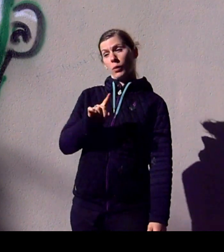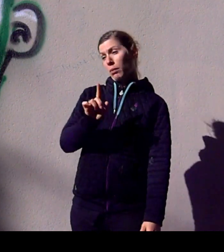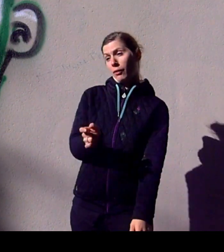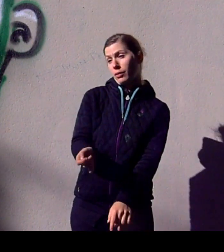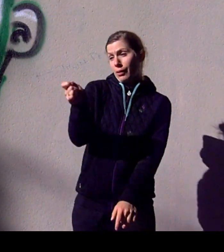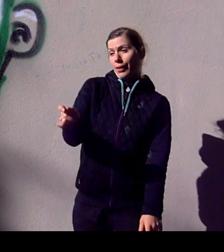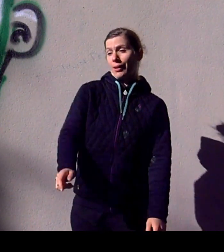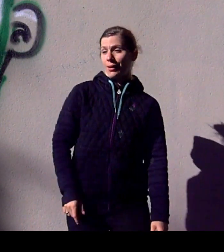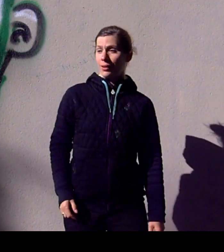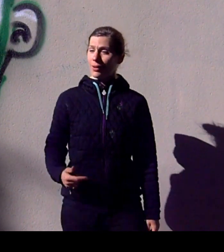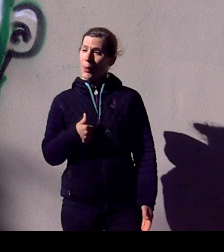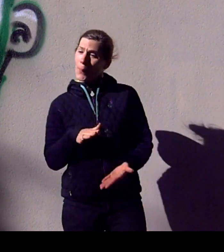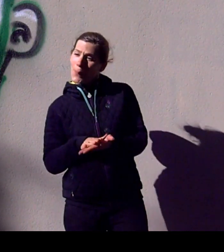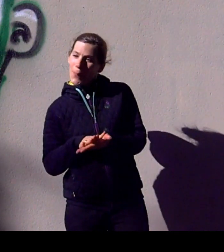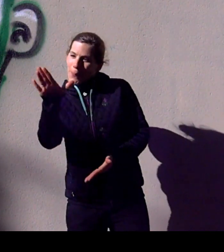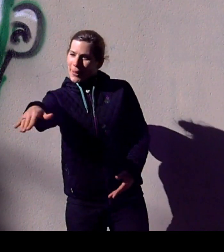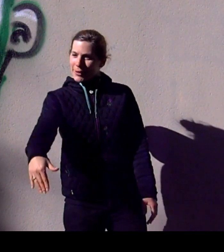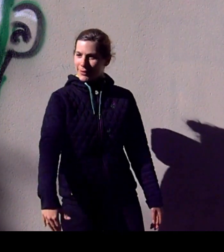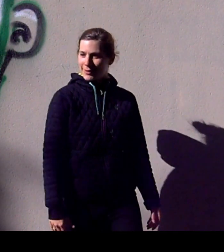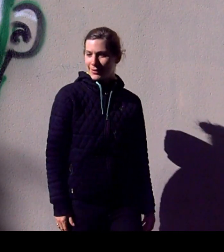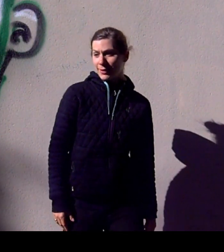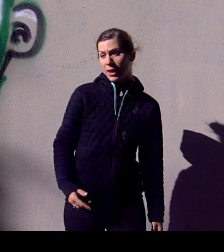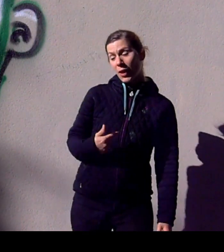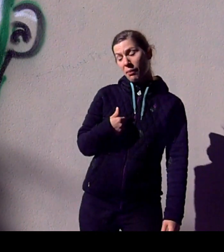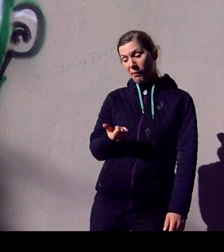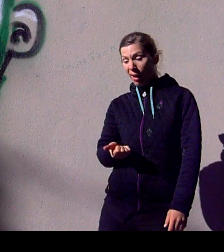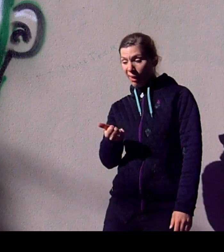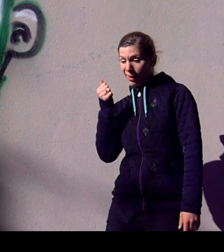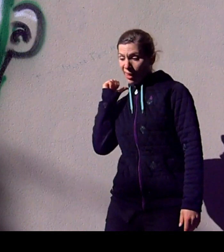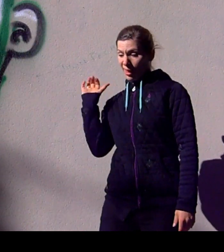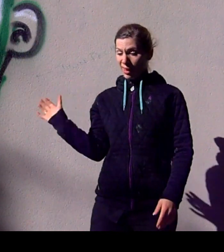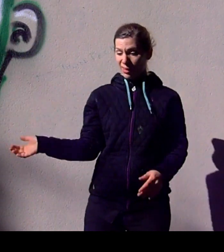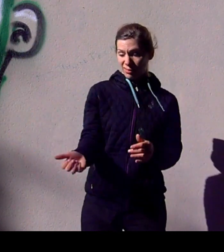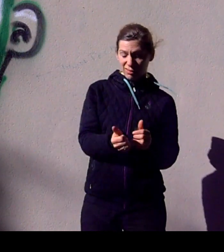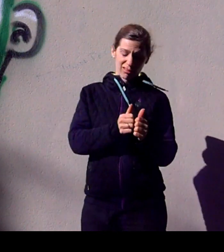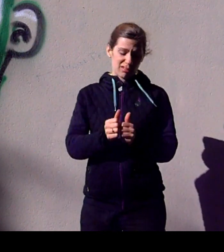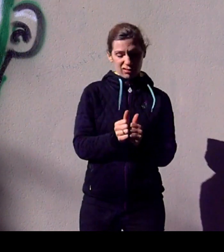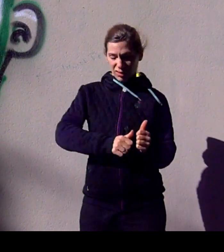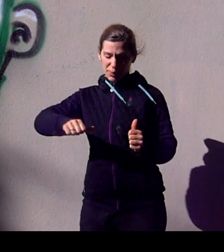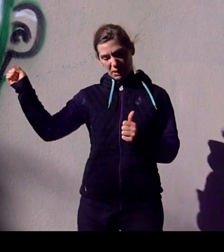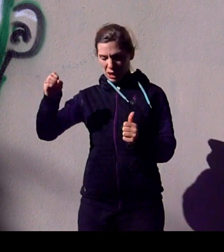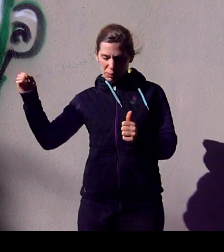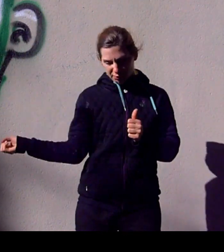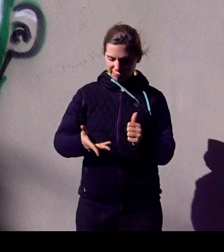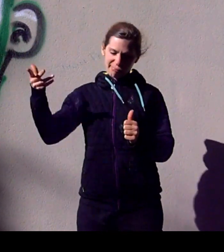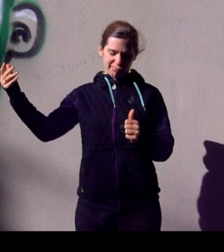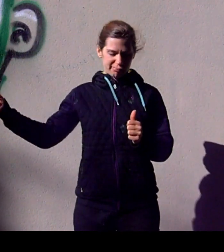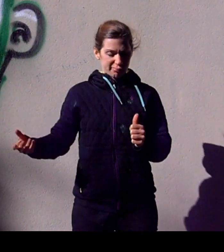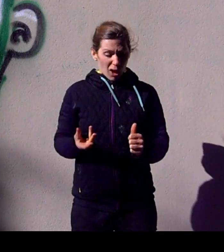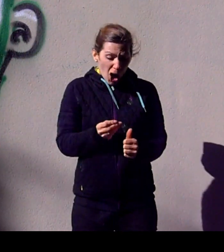J'vais pas vous draguer Promis juré J'suis célibataire Depuis hier, putain